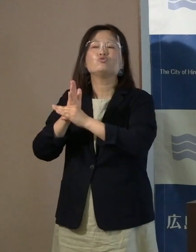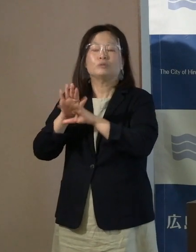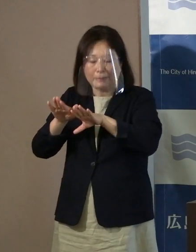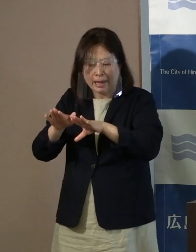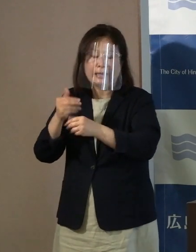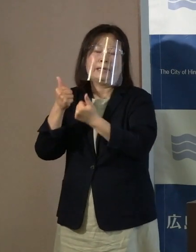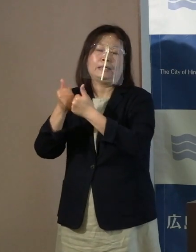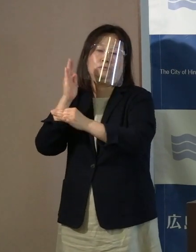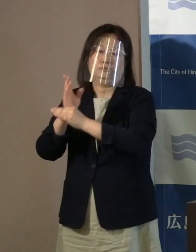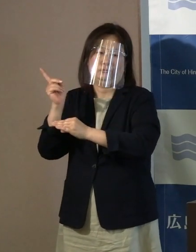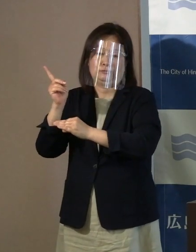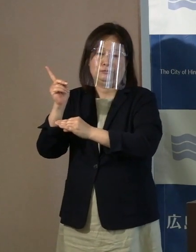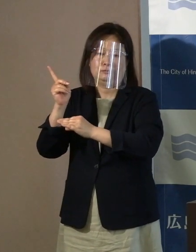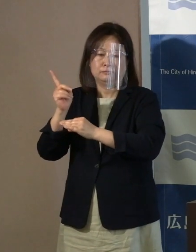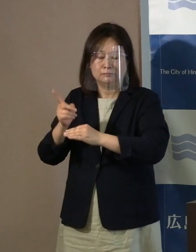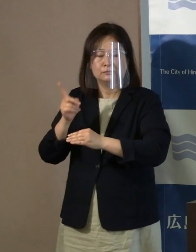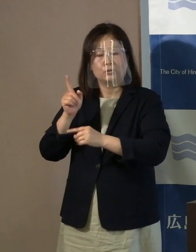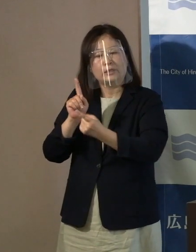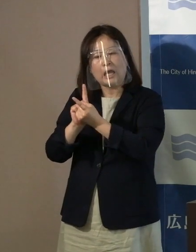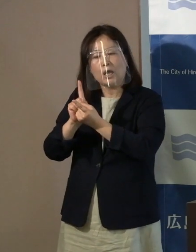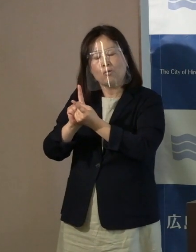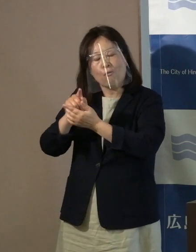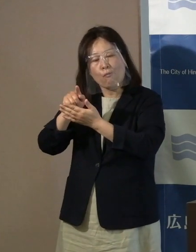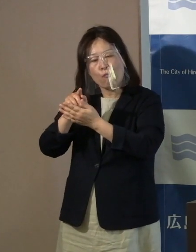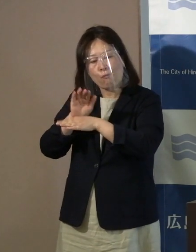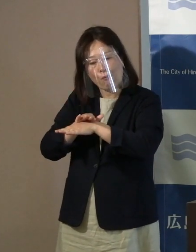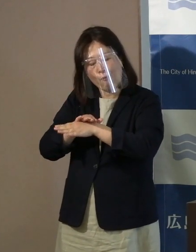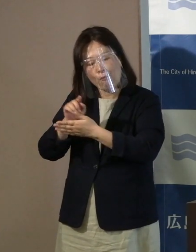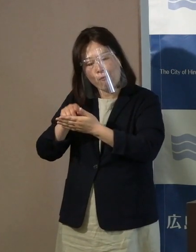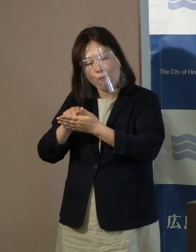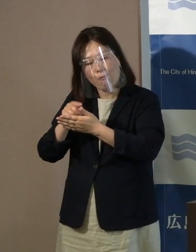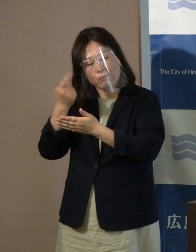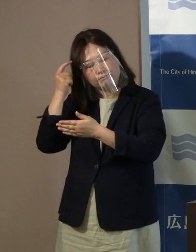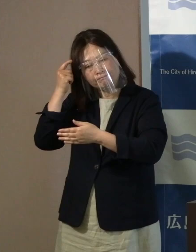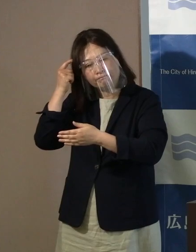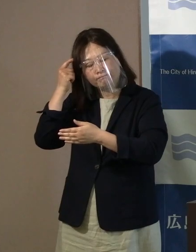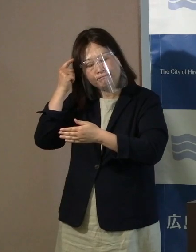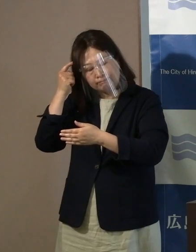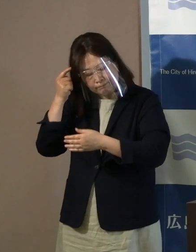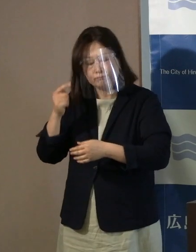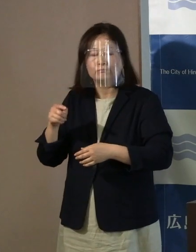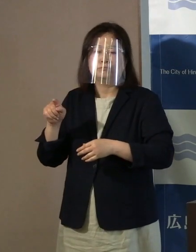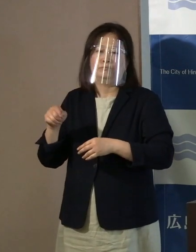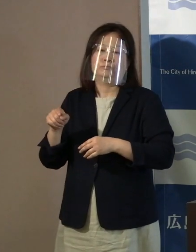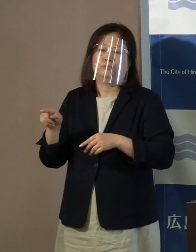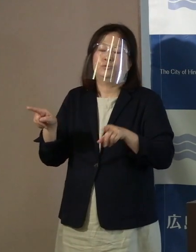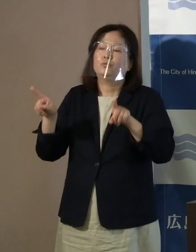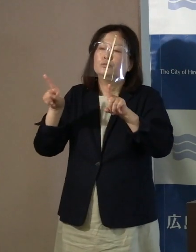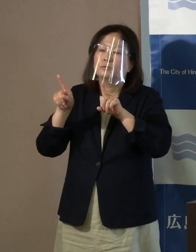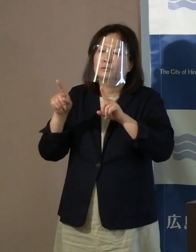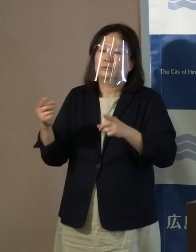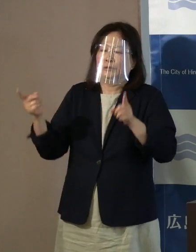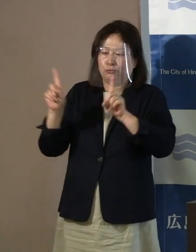そこで一連の対応策を決められますので､ それと歩調を合わせてこちらも 対応していくというふうに思っています｡